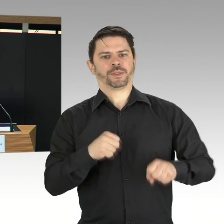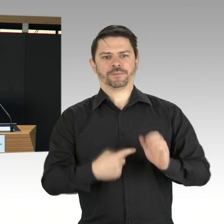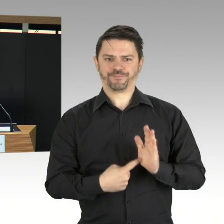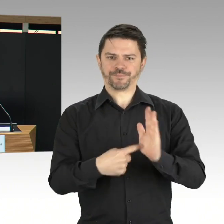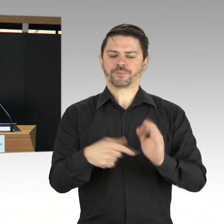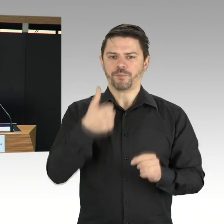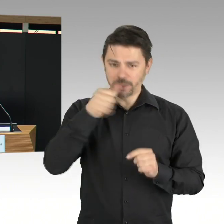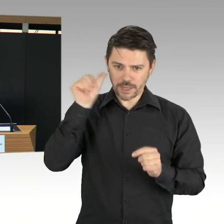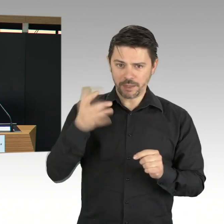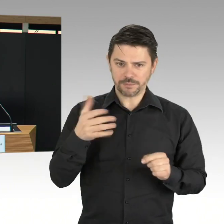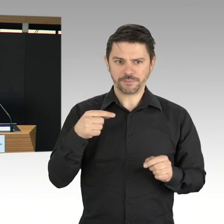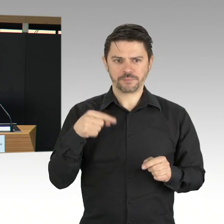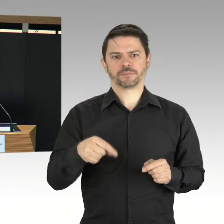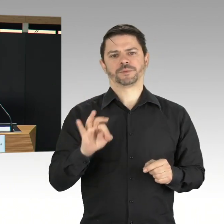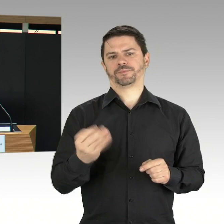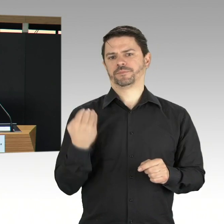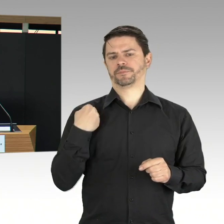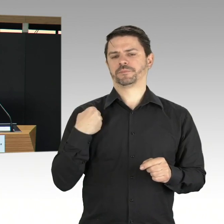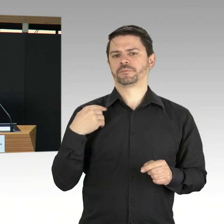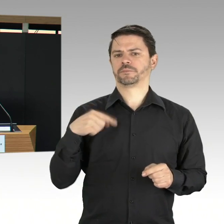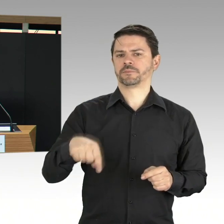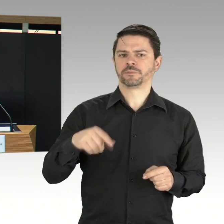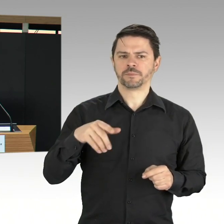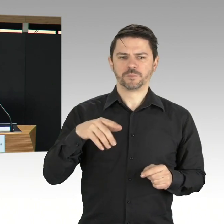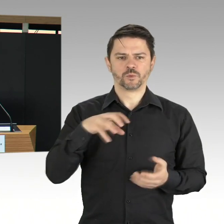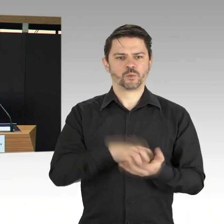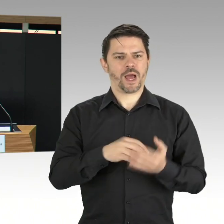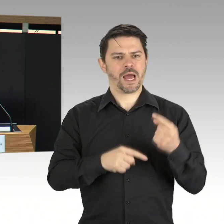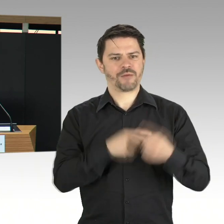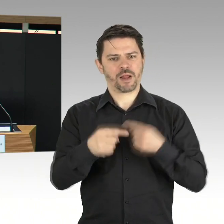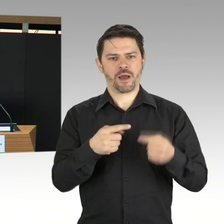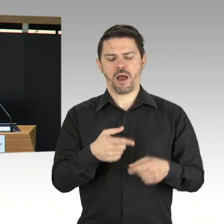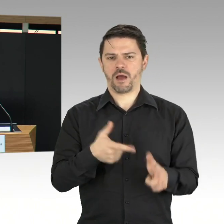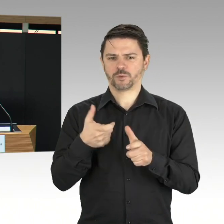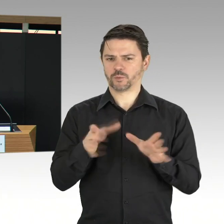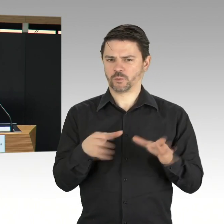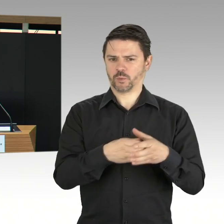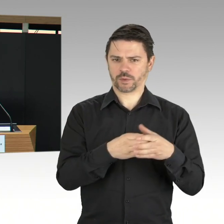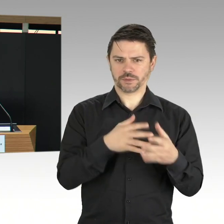hören Sie bitte zu, Herr Dregger, denn Sie waren nicht dabei, juristisch ganz klar gesagt: